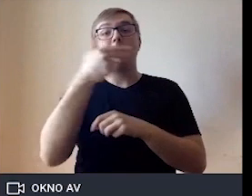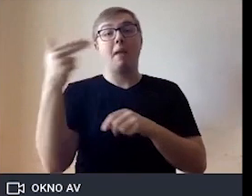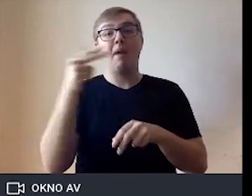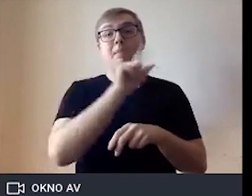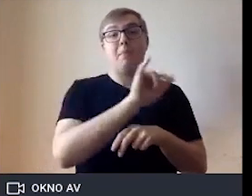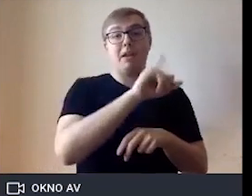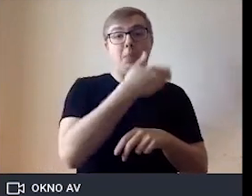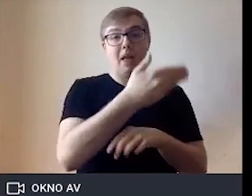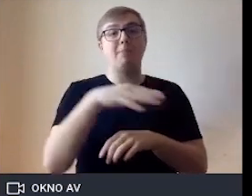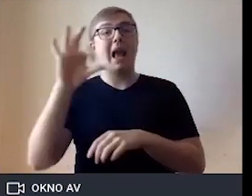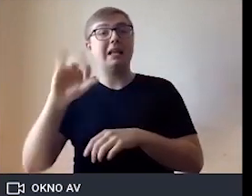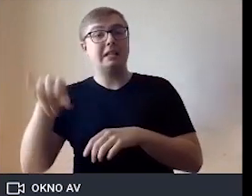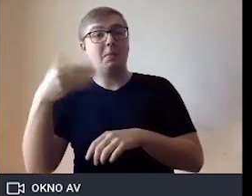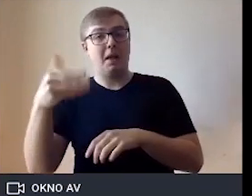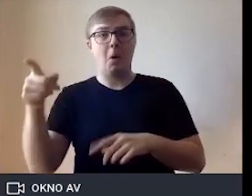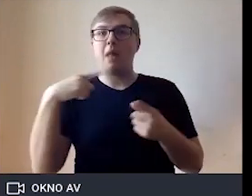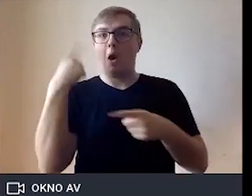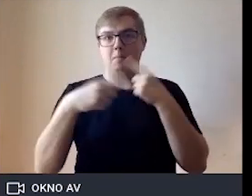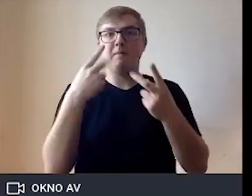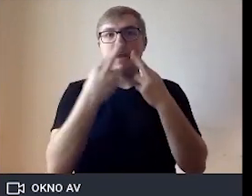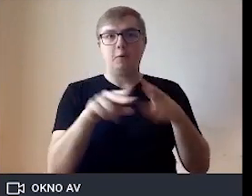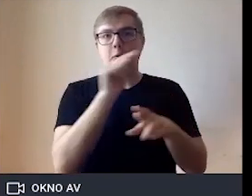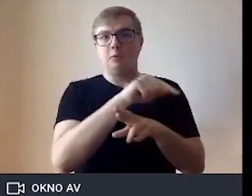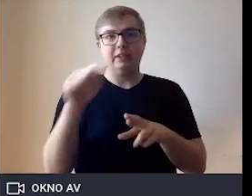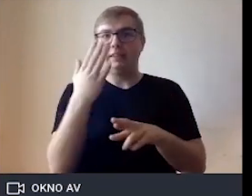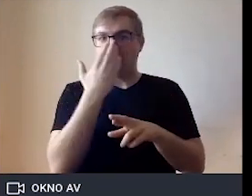Opowiada o różnicach między PJM a SJM.